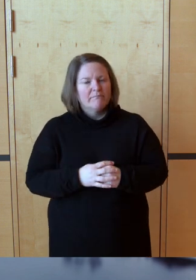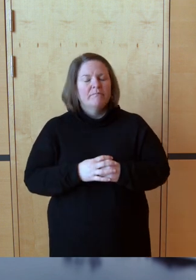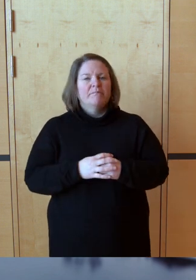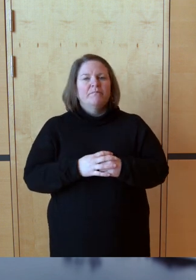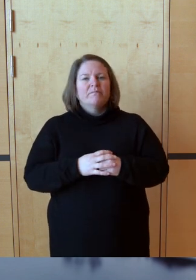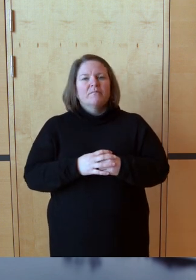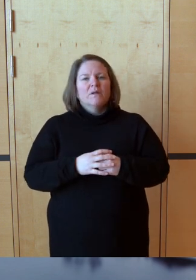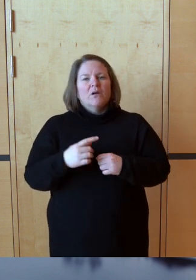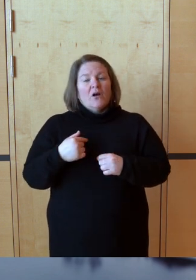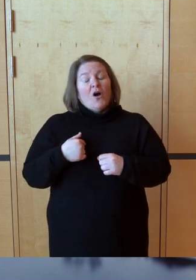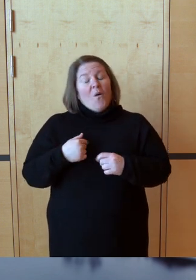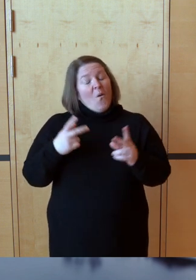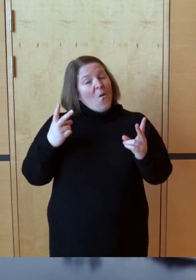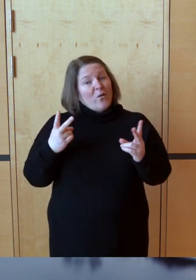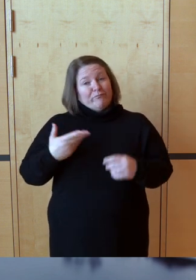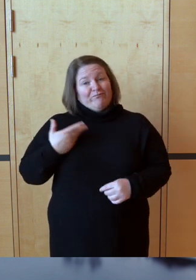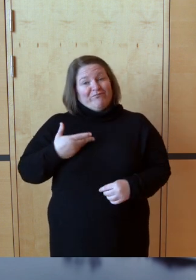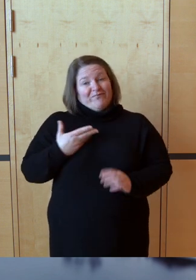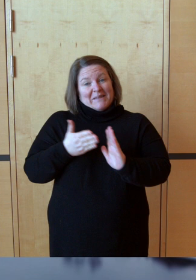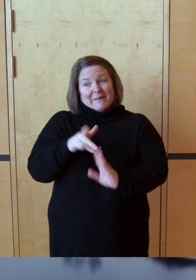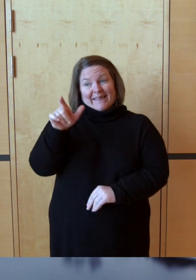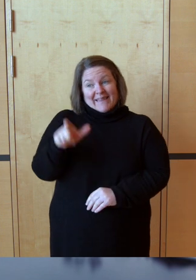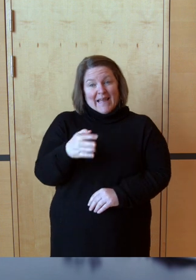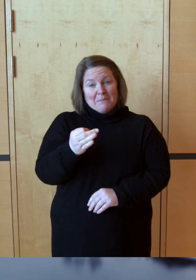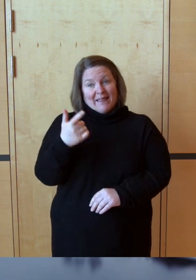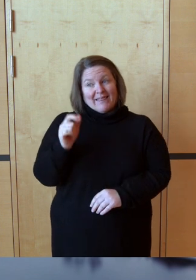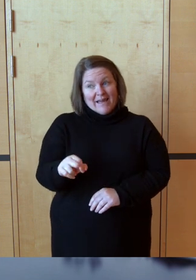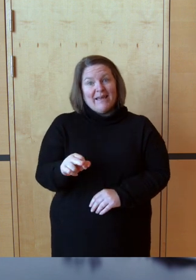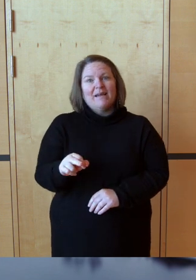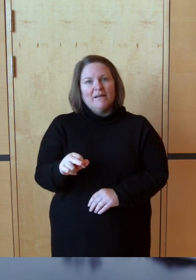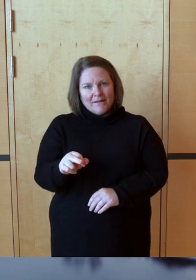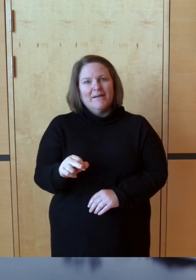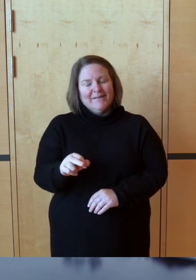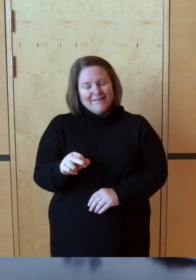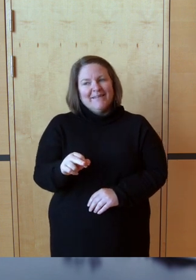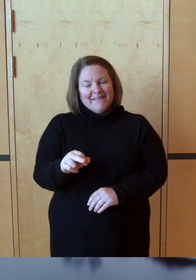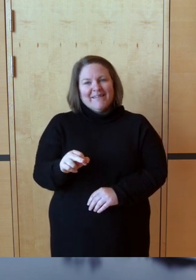Jag sympatiserar också med det Peter stensmar säger de att det här beslutet att inte bara någonting som ska tas